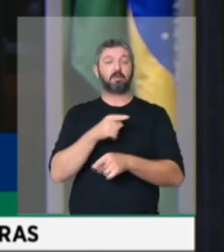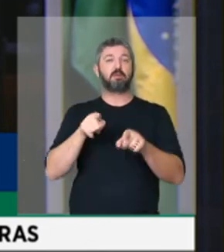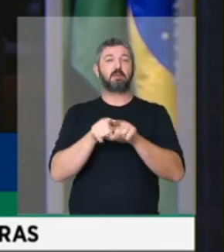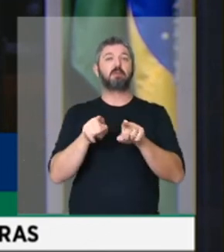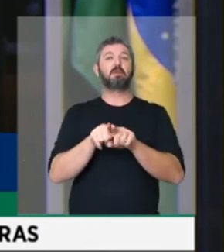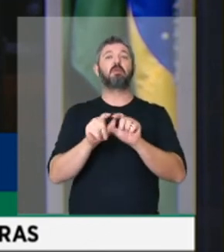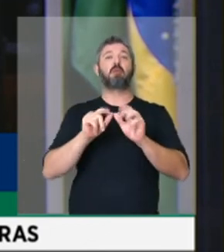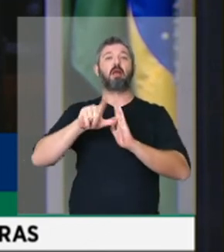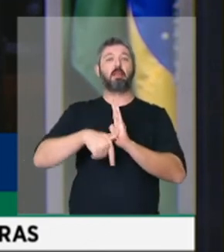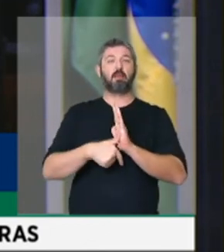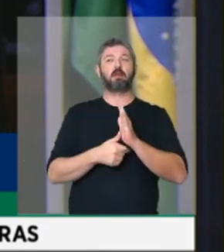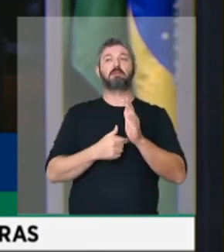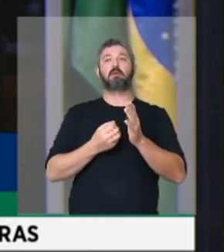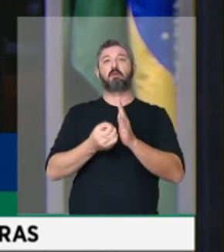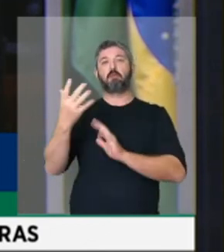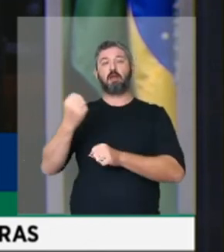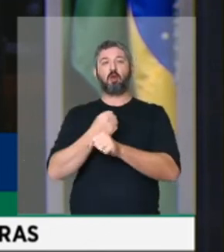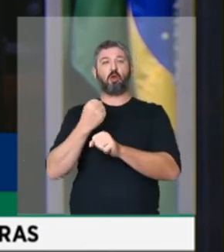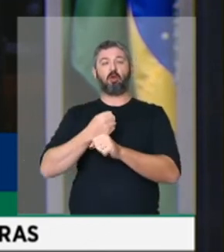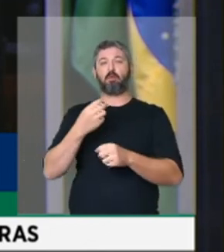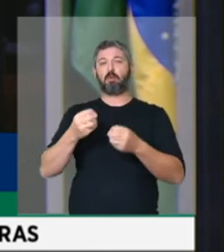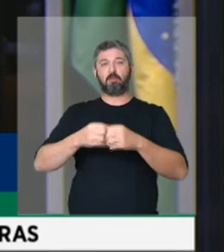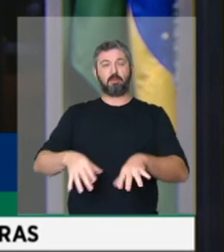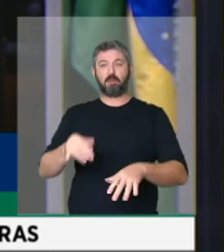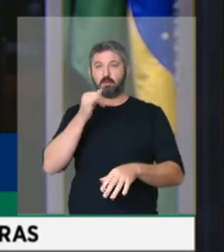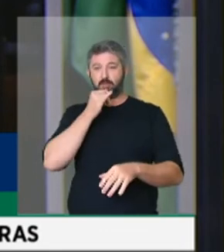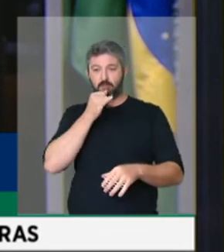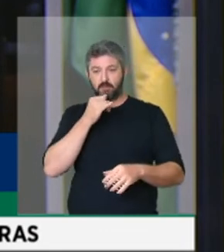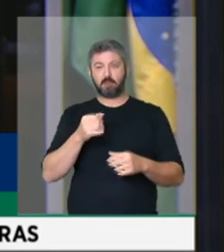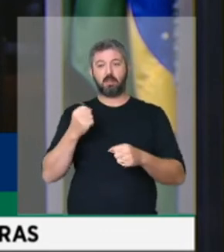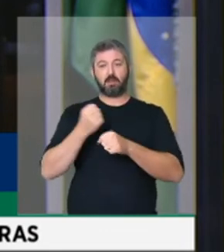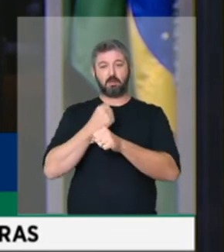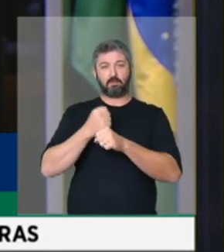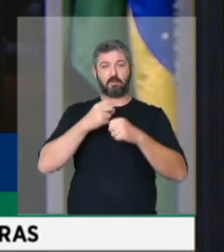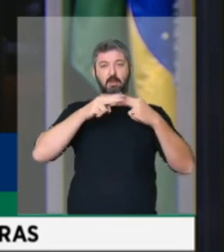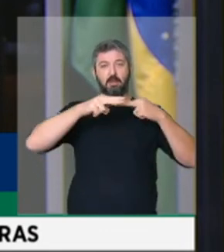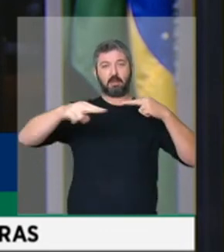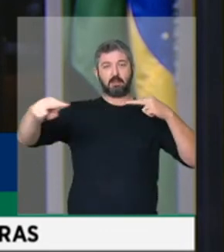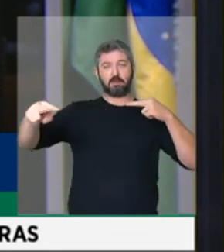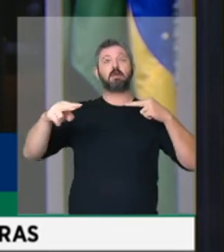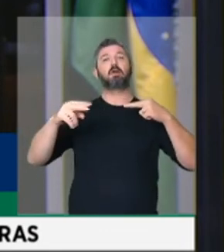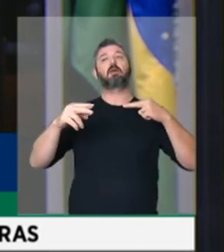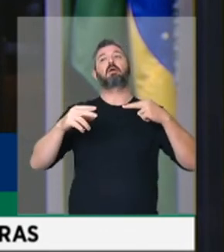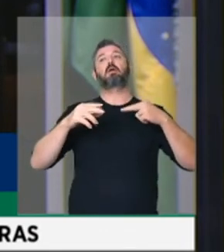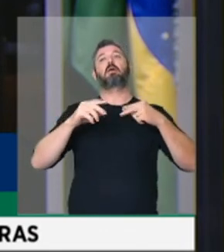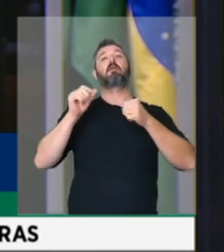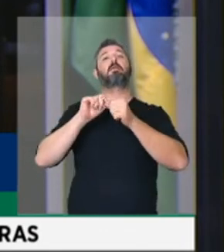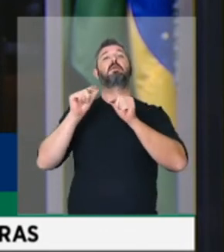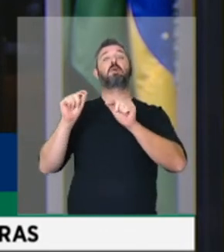NOS ÚLTIMOS ANOS RESULTOU ATRASO CONCLUSÃO DE DIVERSAS OBRAS. DESTAQUE PARA ATRASOS NA CONSTRUÇÃO DE LINHA DE TRANSMISSÃO CONTRIBUÍRAM